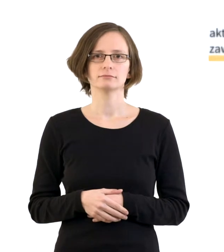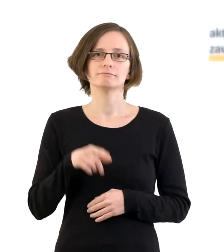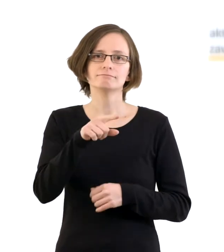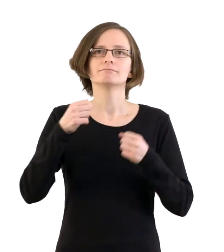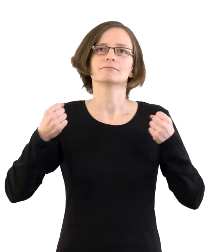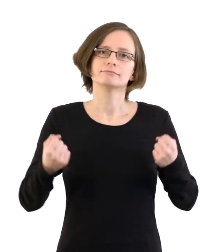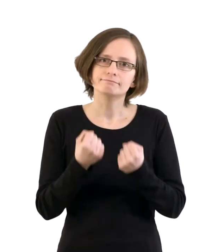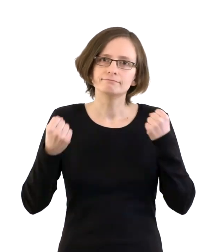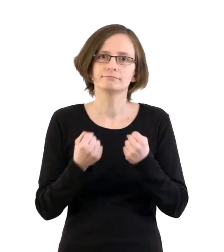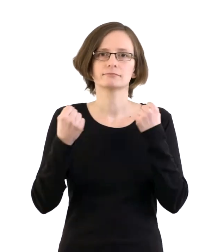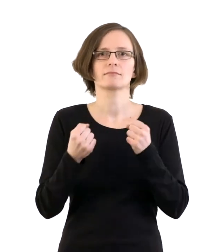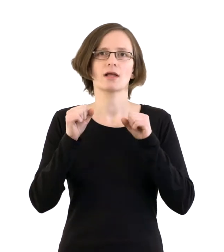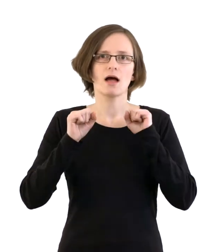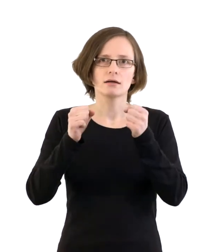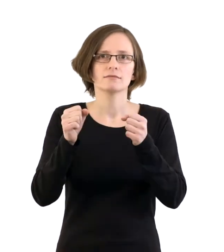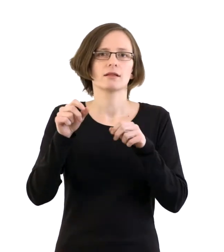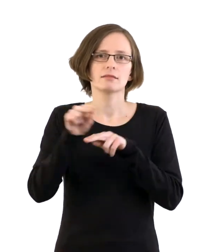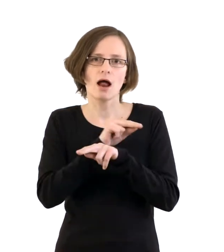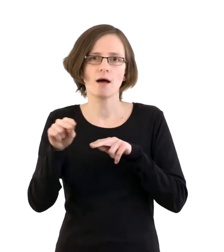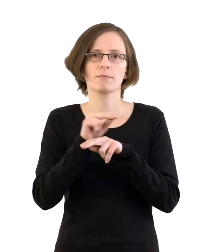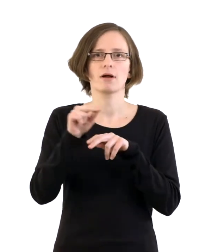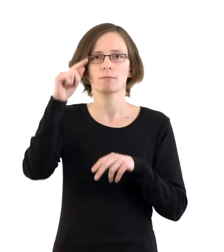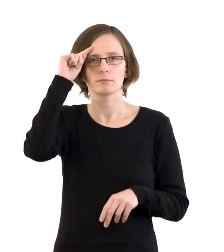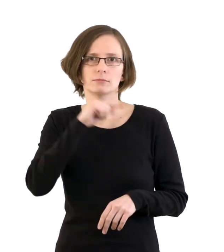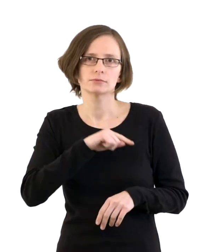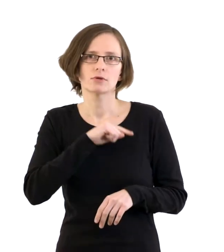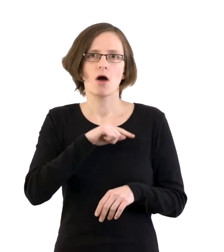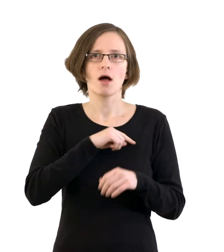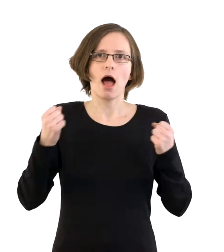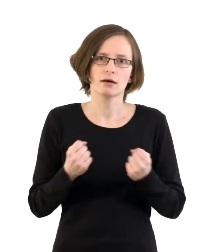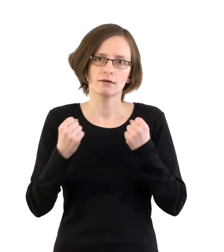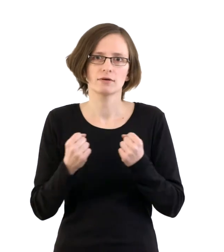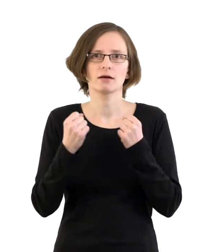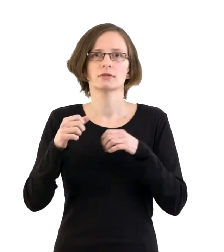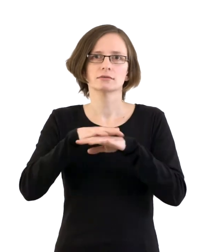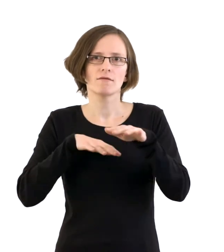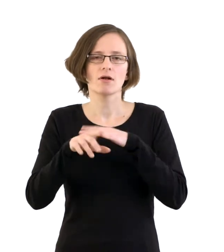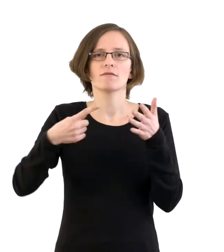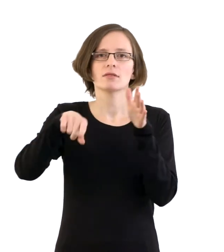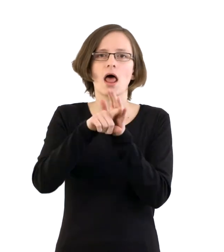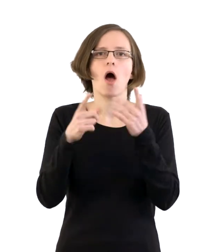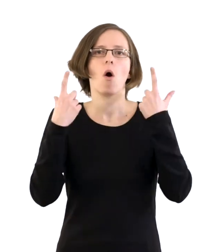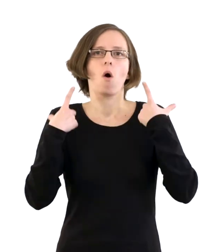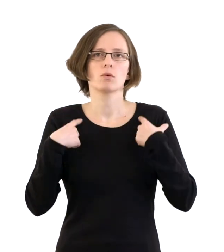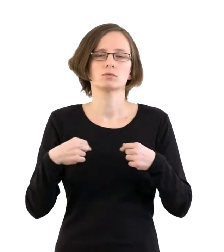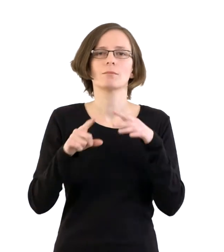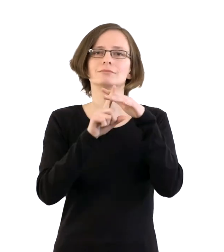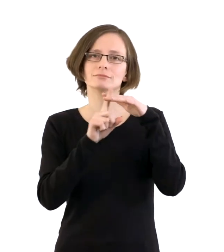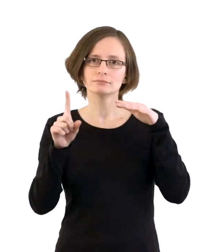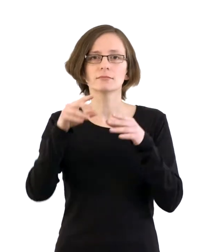Aktywizacja społeczna i zawodowa podejmuje działania terapeutyczne, psychologiczne i aktywizacji zawodowej dla osób wykluczonych społecznie